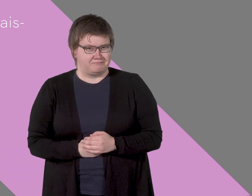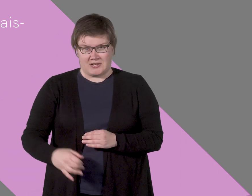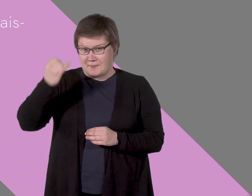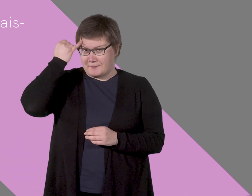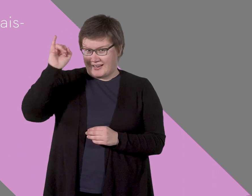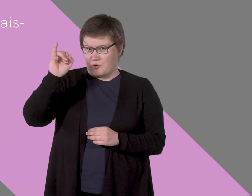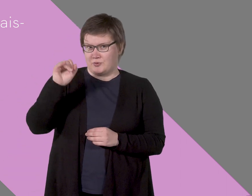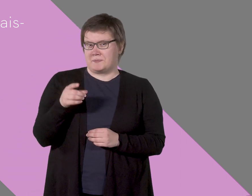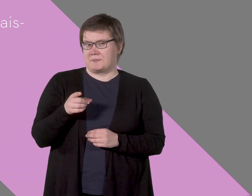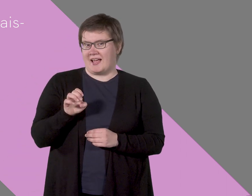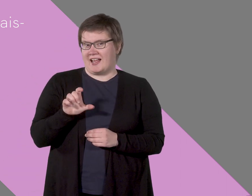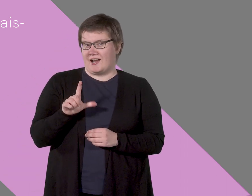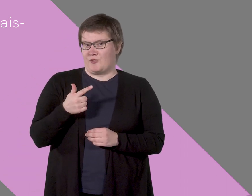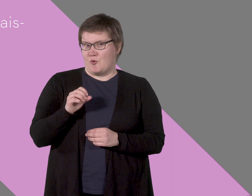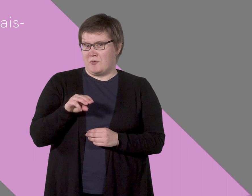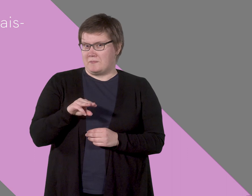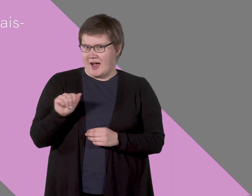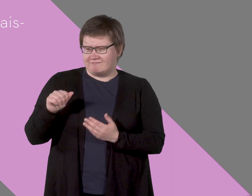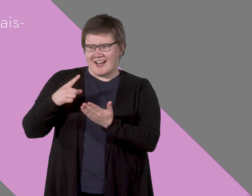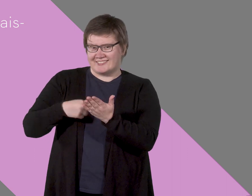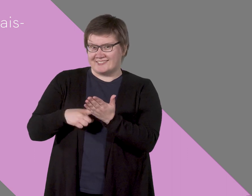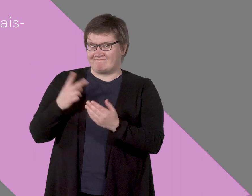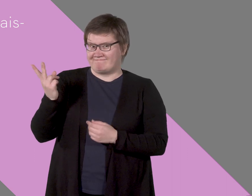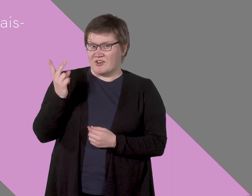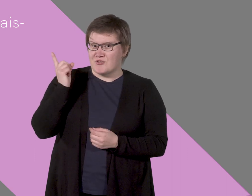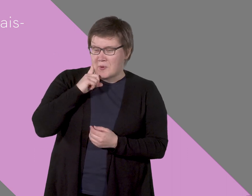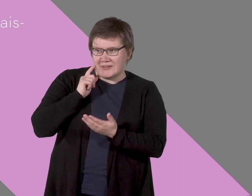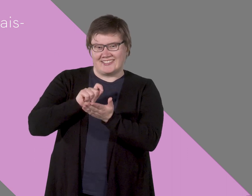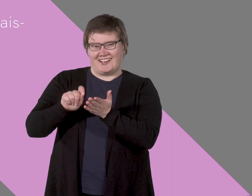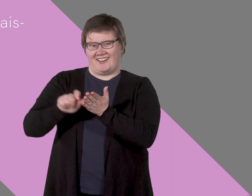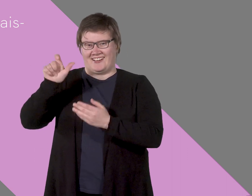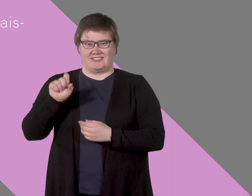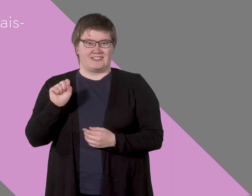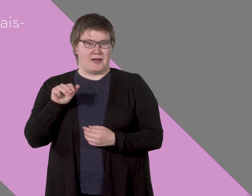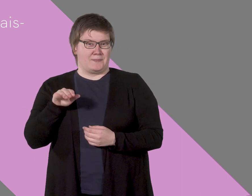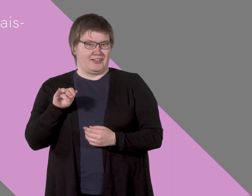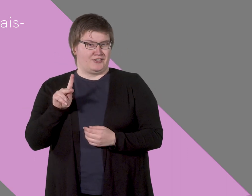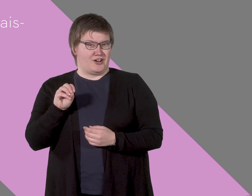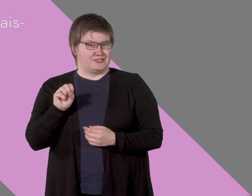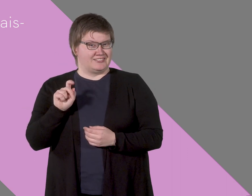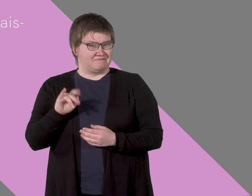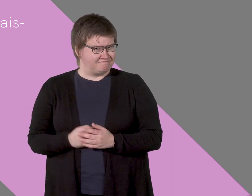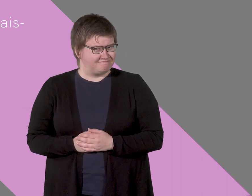Sandholmin ja kirjailija Sami Kosken haastattelijana toimii Miguel Peltomaa.